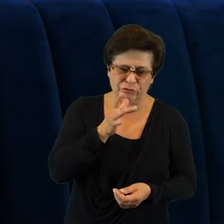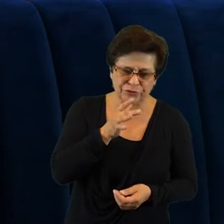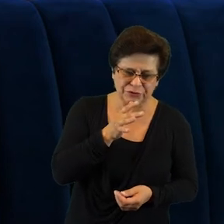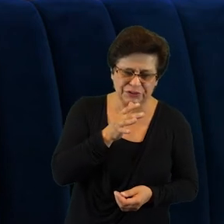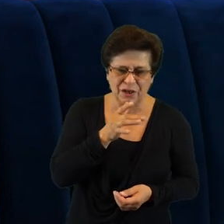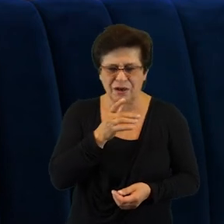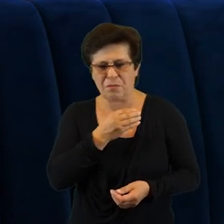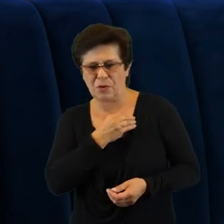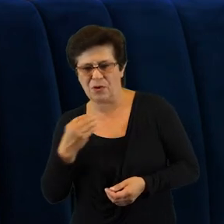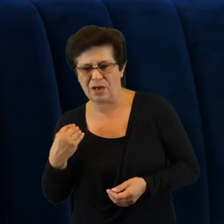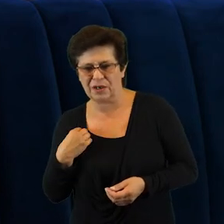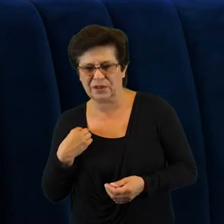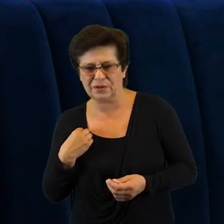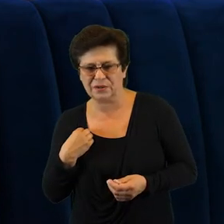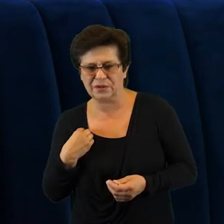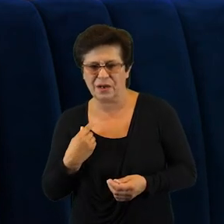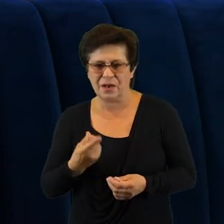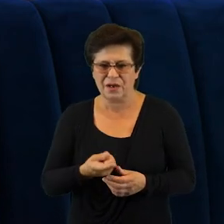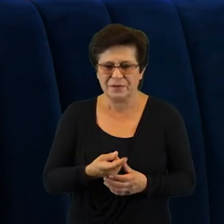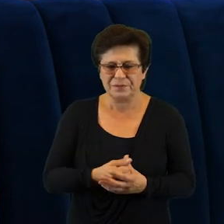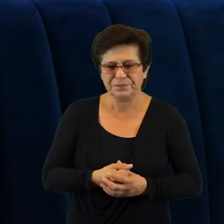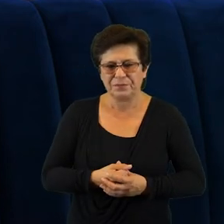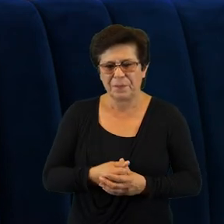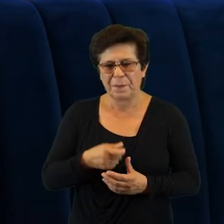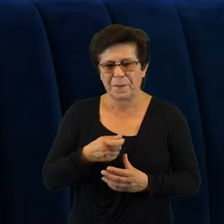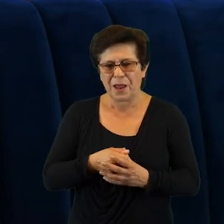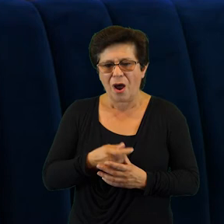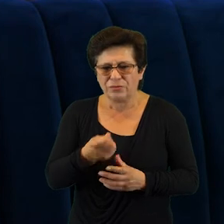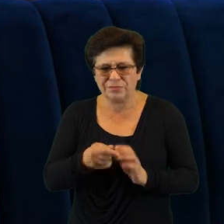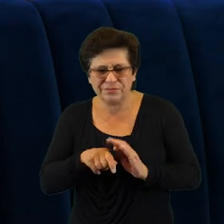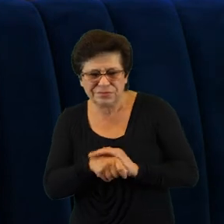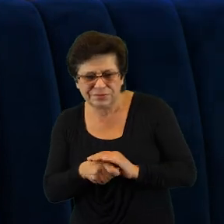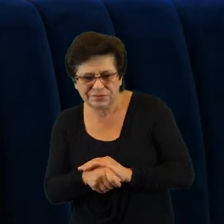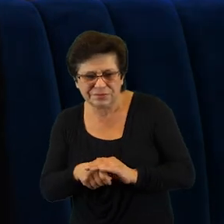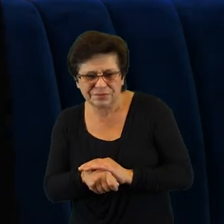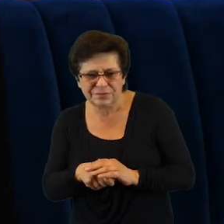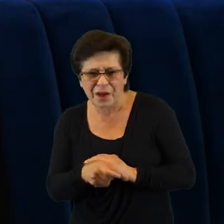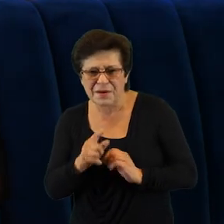i wiele z nich prowokował, tak że to był jego żywioł. Kroniki tygodniowe, o których mówimy